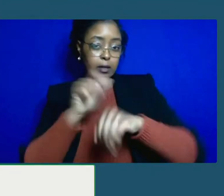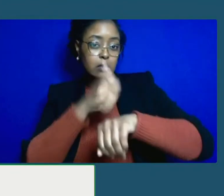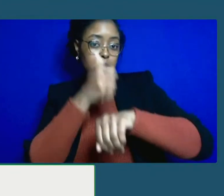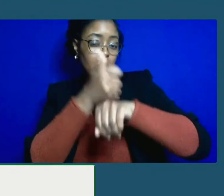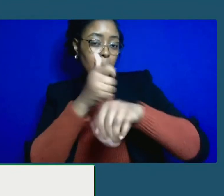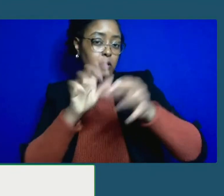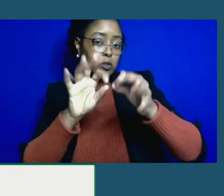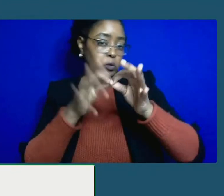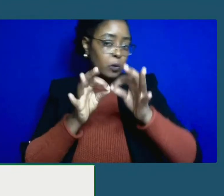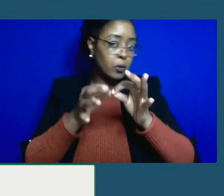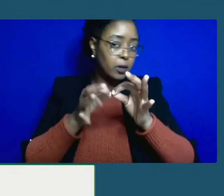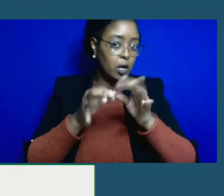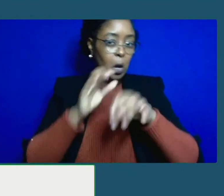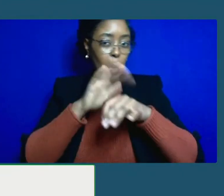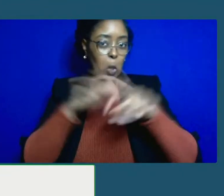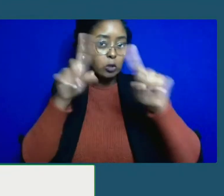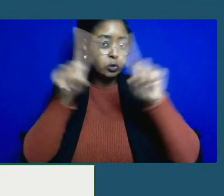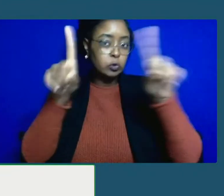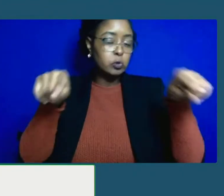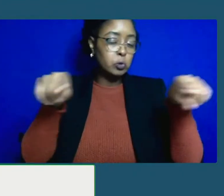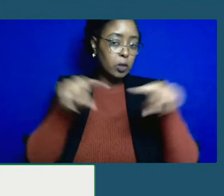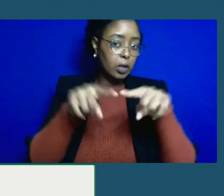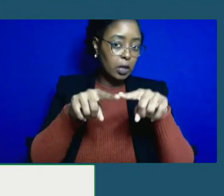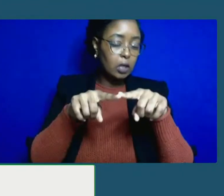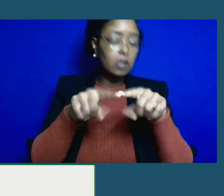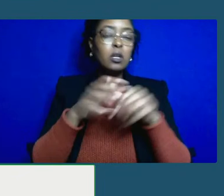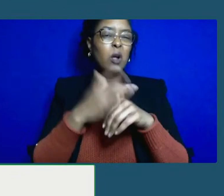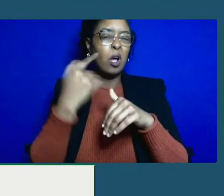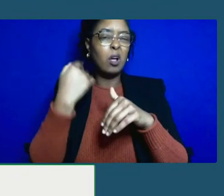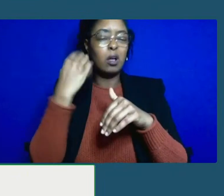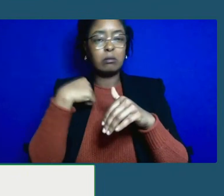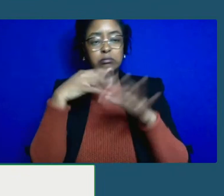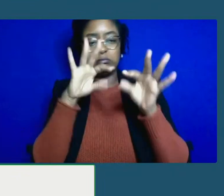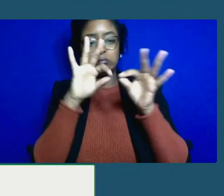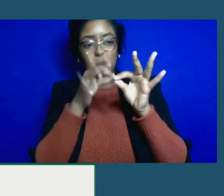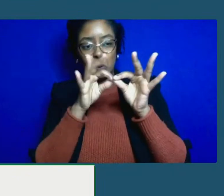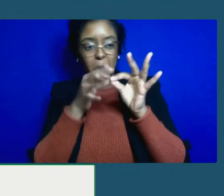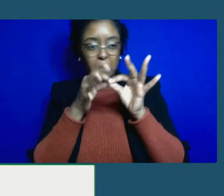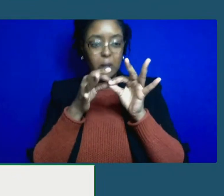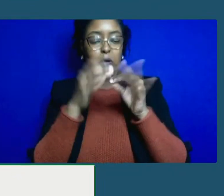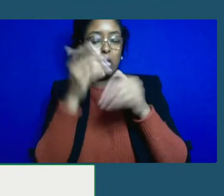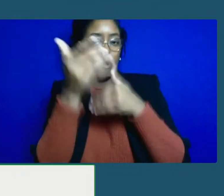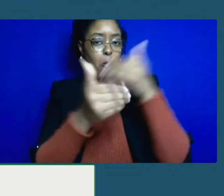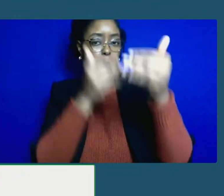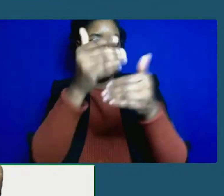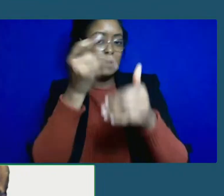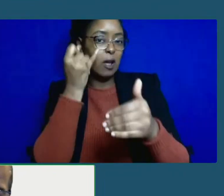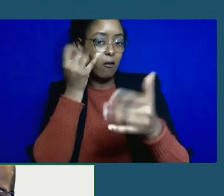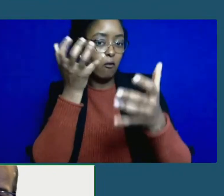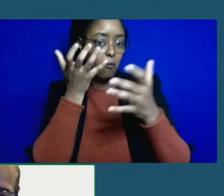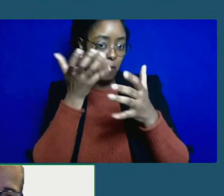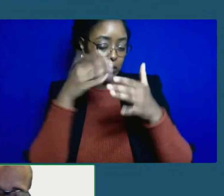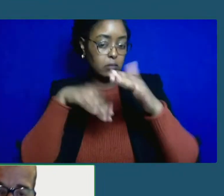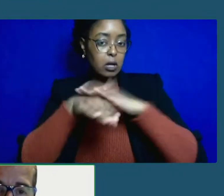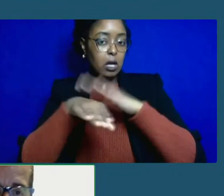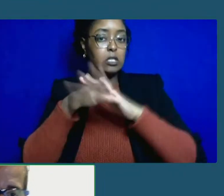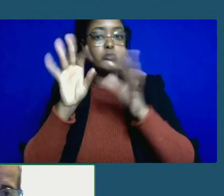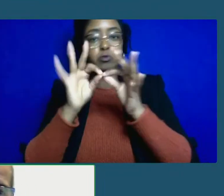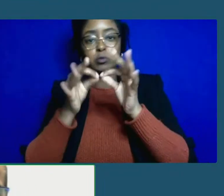jugaron lingüístiques a Patti